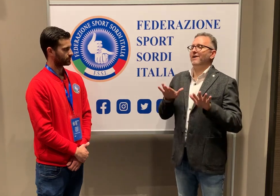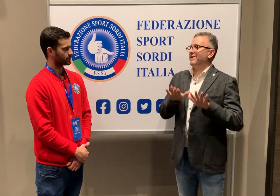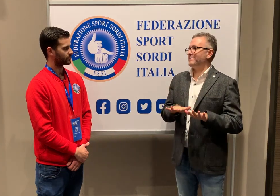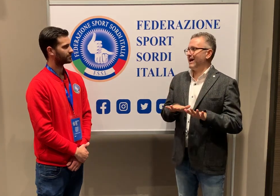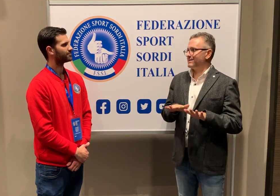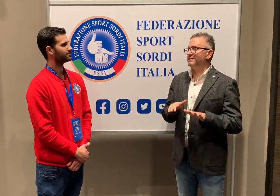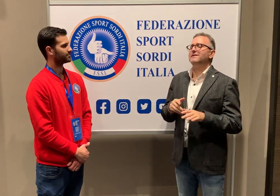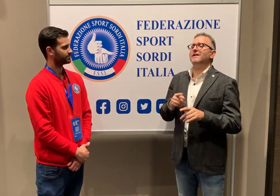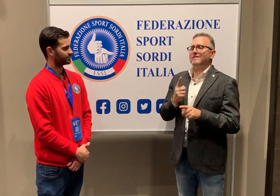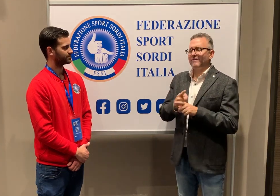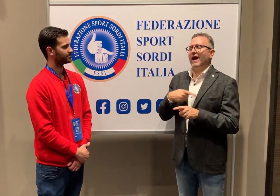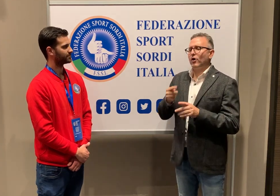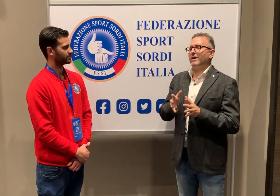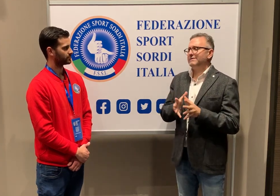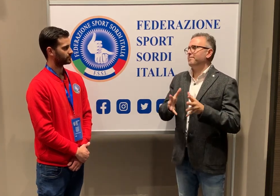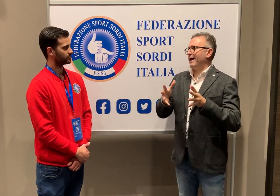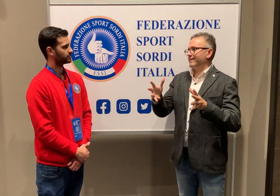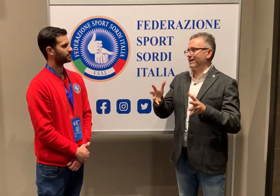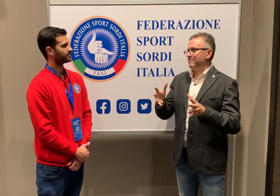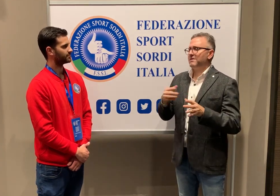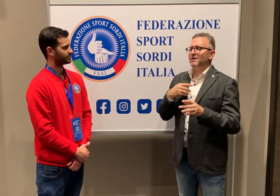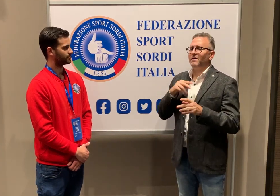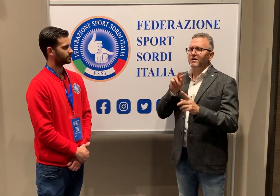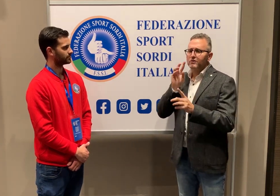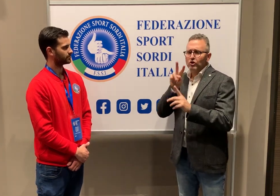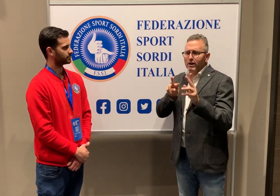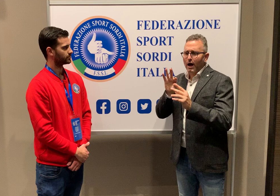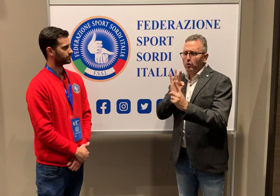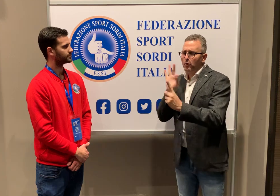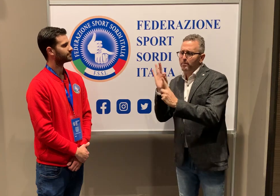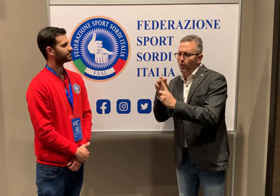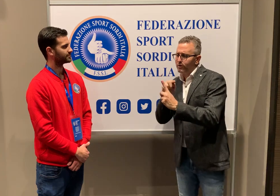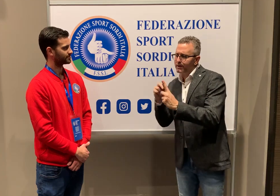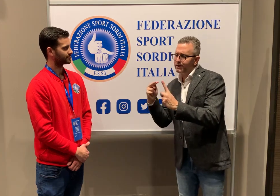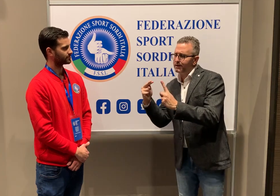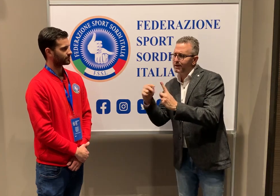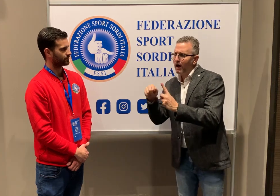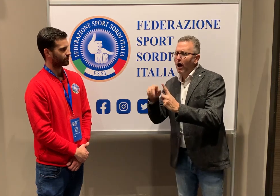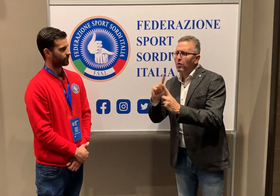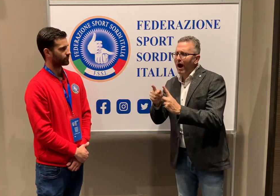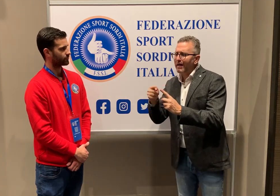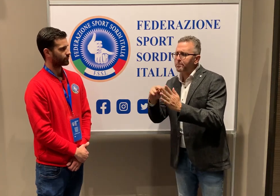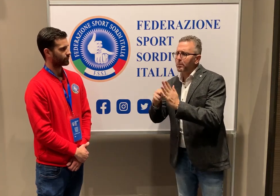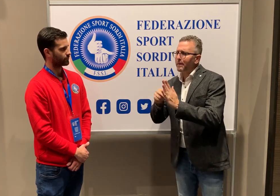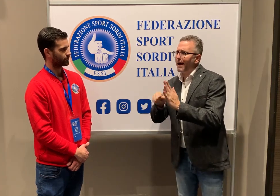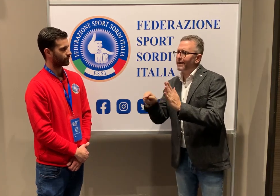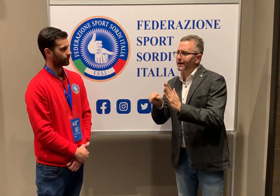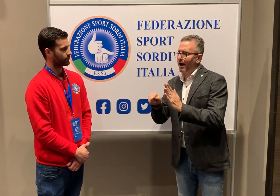e sapendo anche che non ci si deve mai fermare, bisogna guardare la situazione